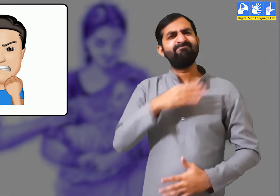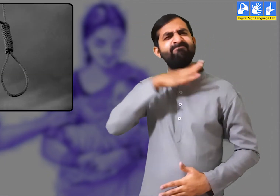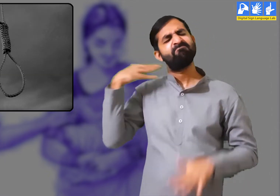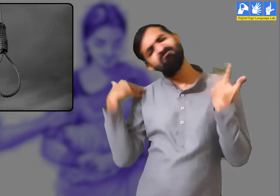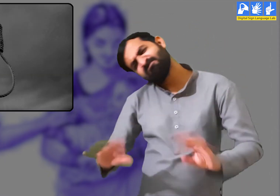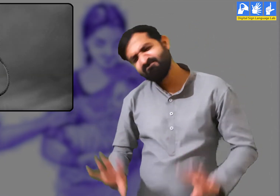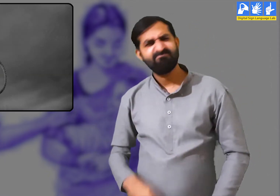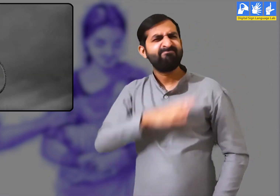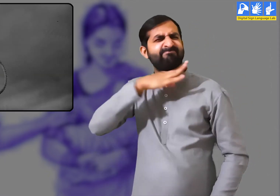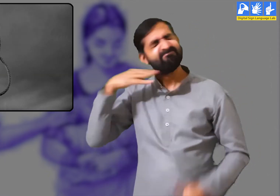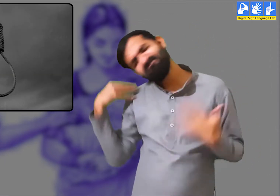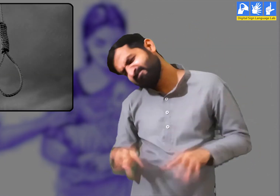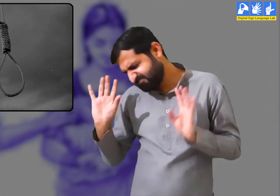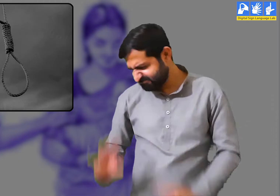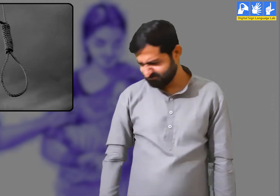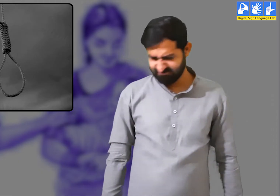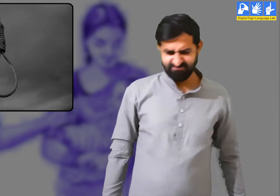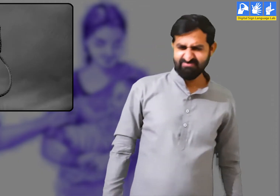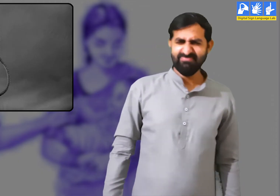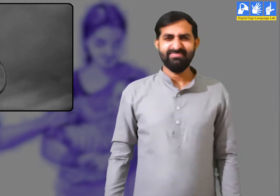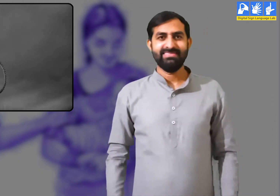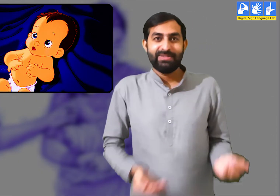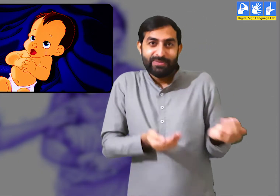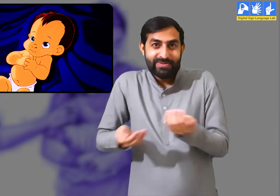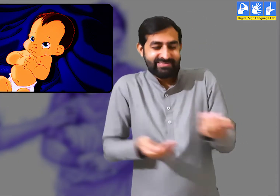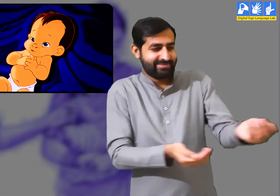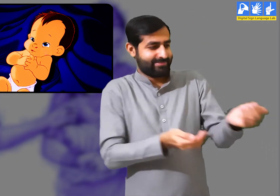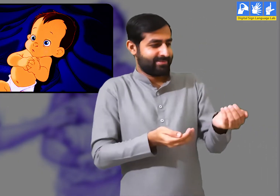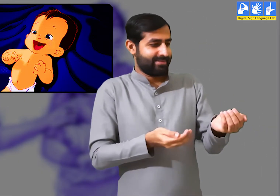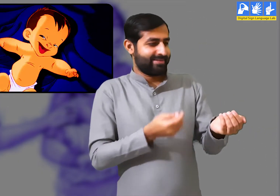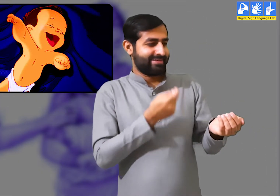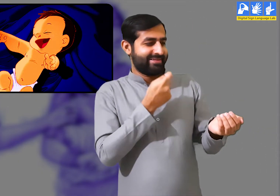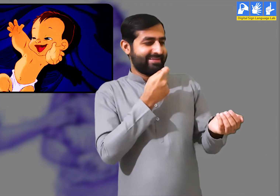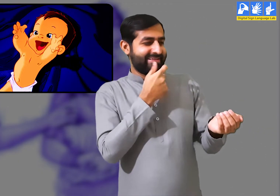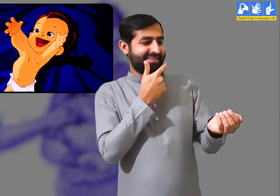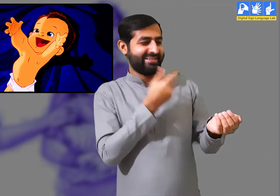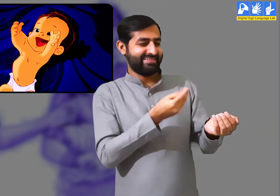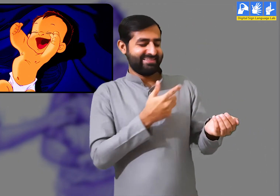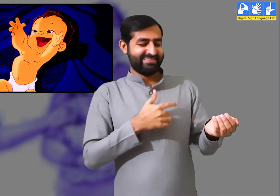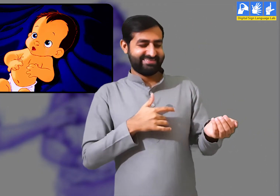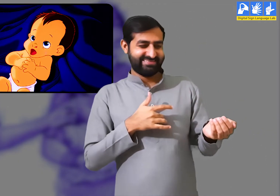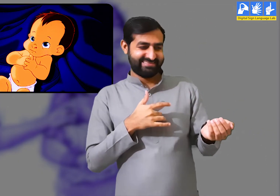और उसे खत्म कर देना चाहते हैं। पर एक छोटे से शिशु की मुस्कराहट लोगों के भारी तनाव को भी